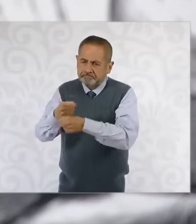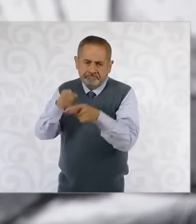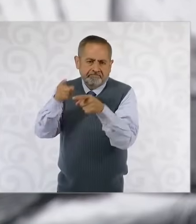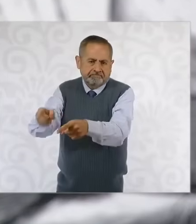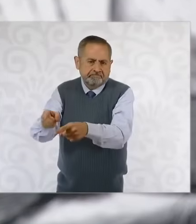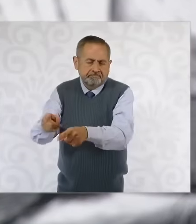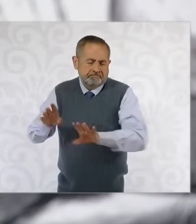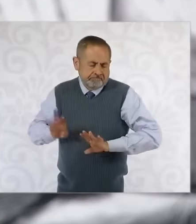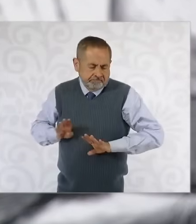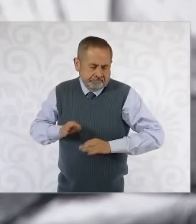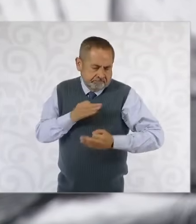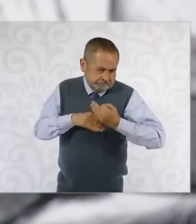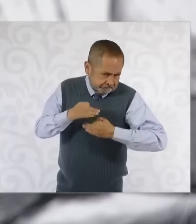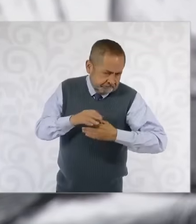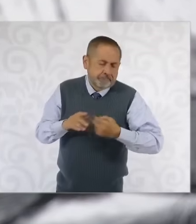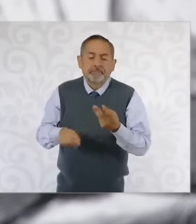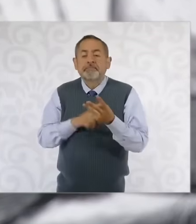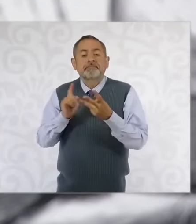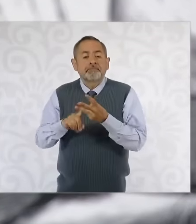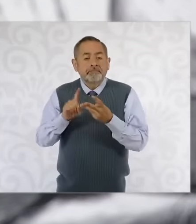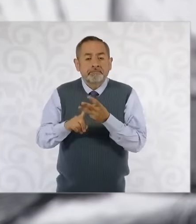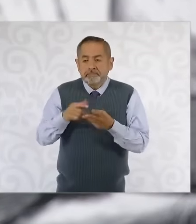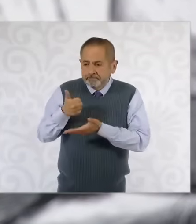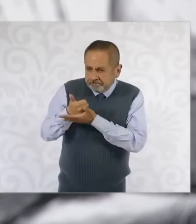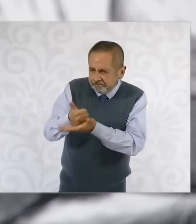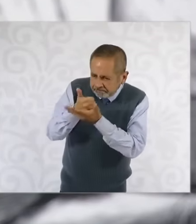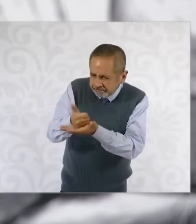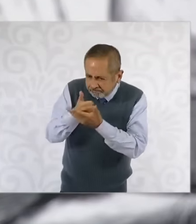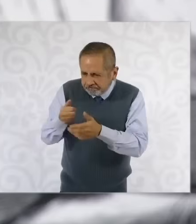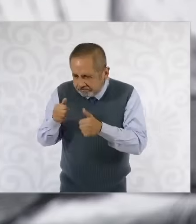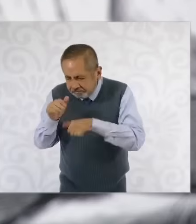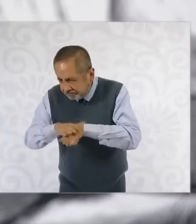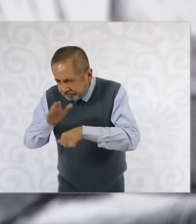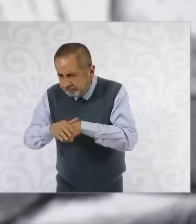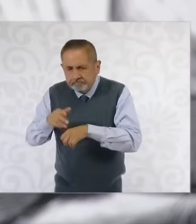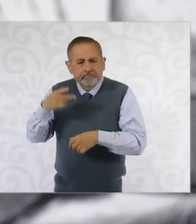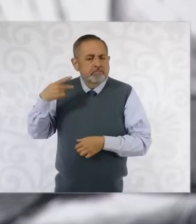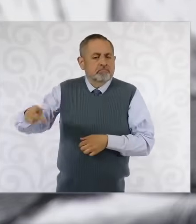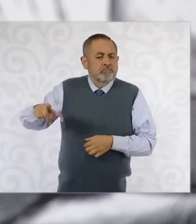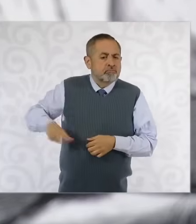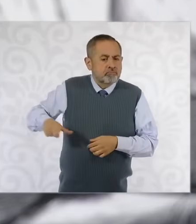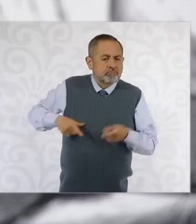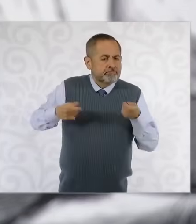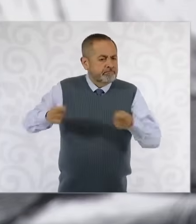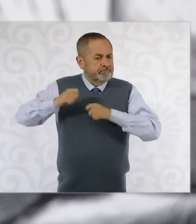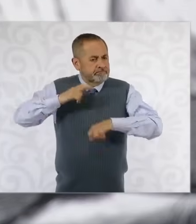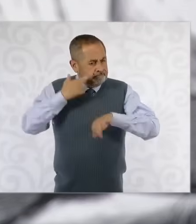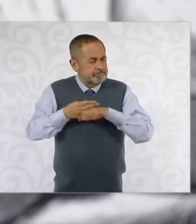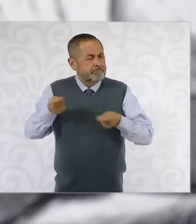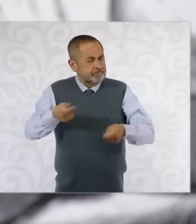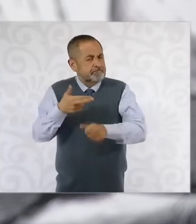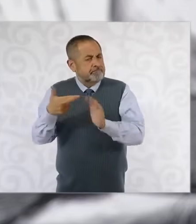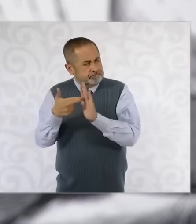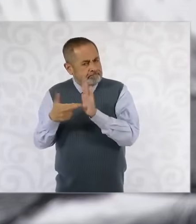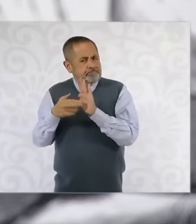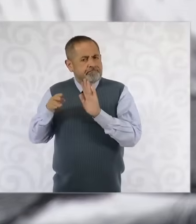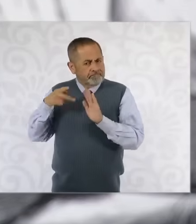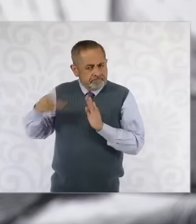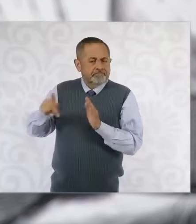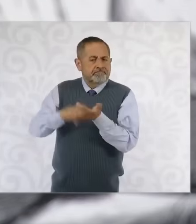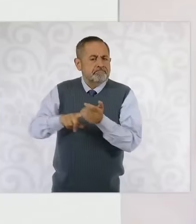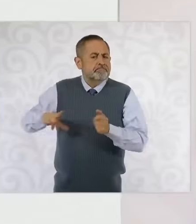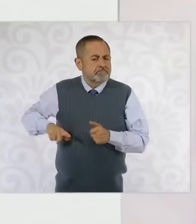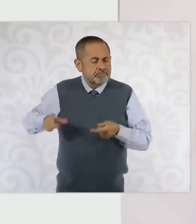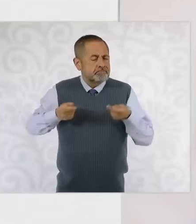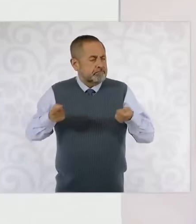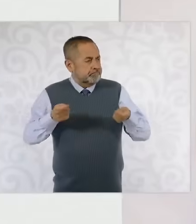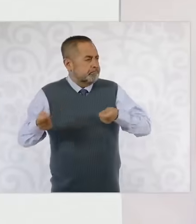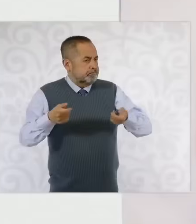Obrador Además del rescate del estado mexicano y sus funciones Es que además de la visión se dieron